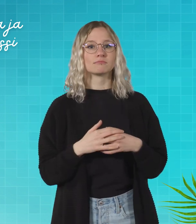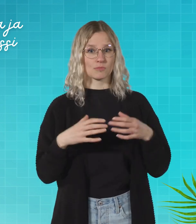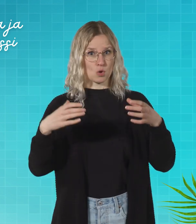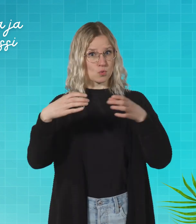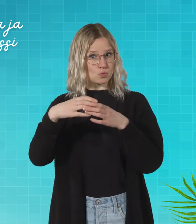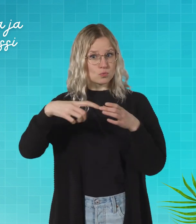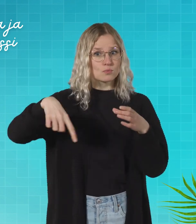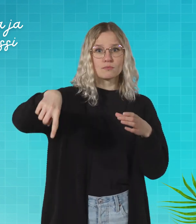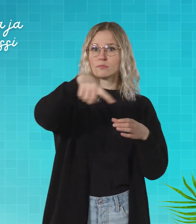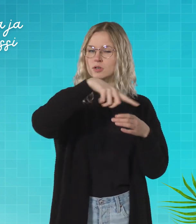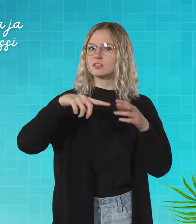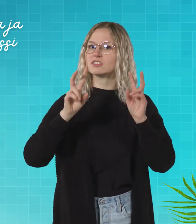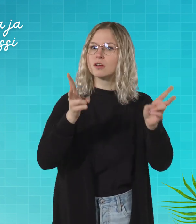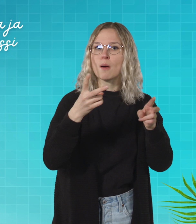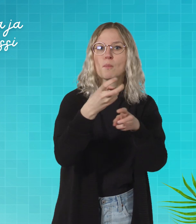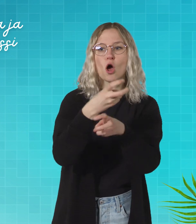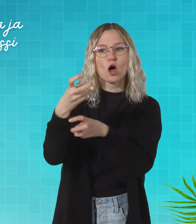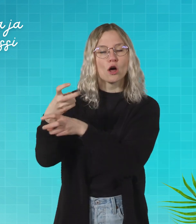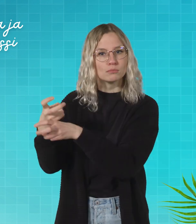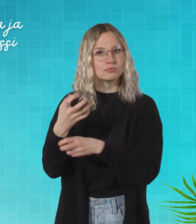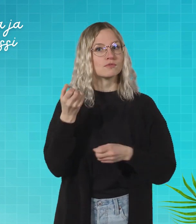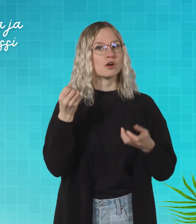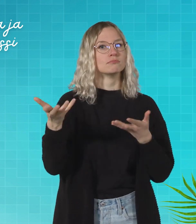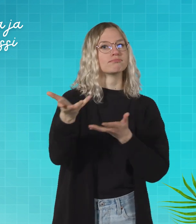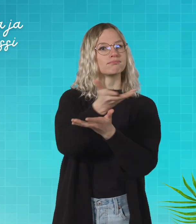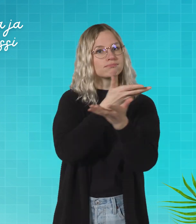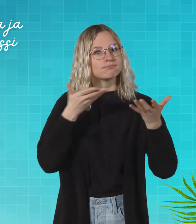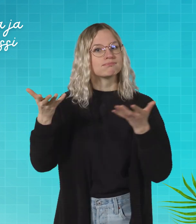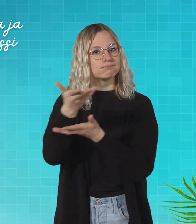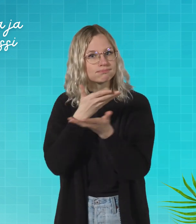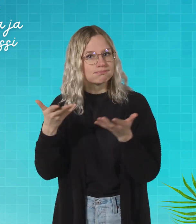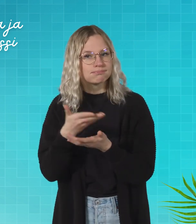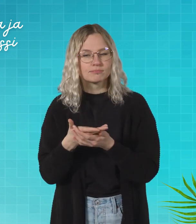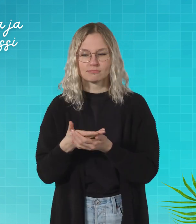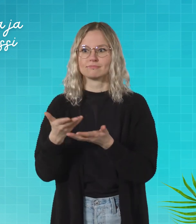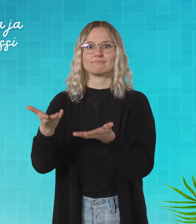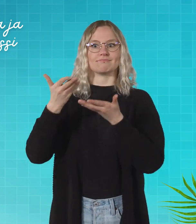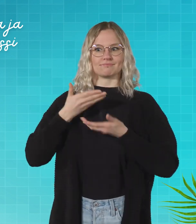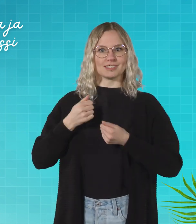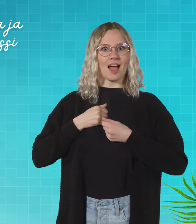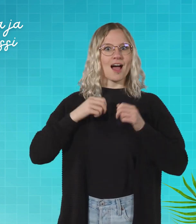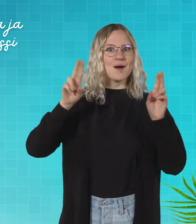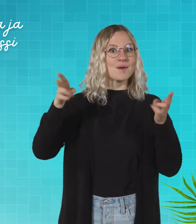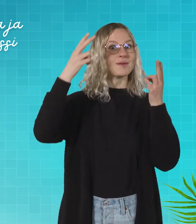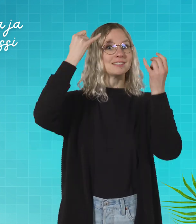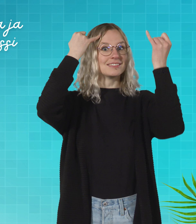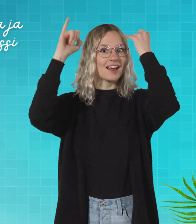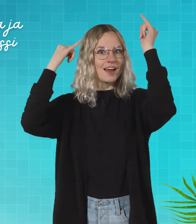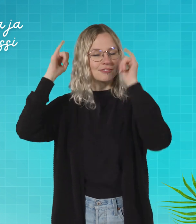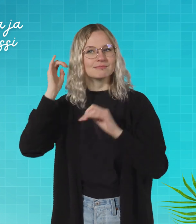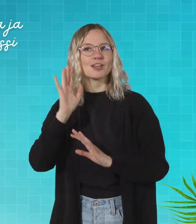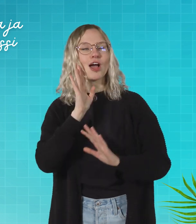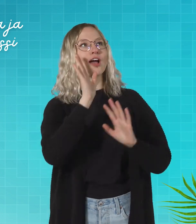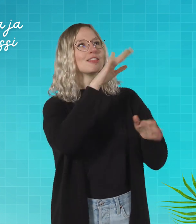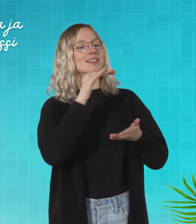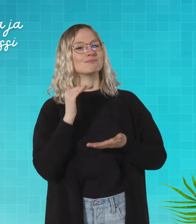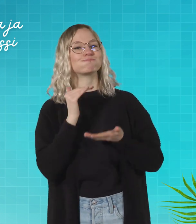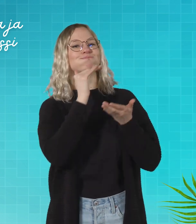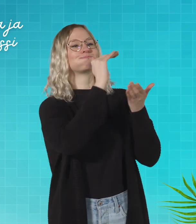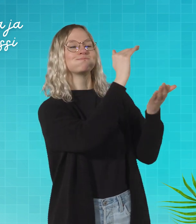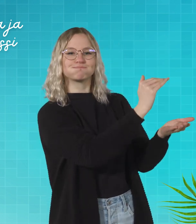Vertaisryhmässä voit vaihtaa kokemuksia ja saada uusia ideoita kotiin vietäväksi.